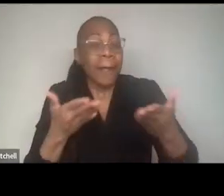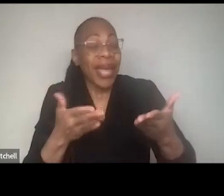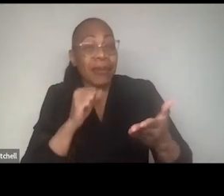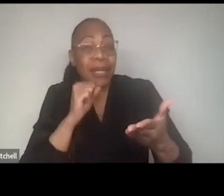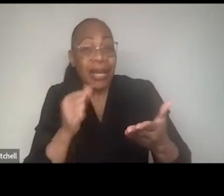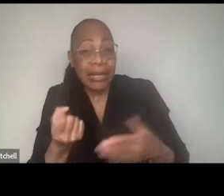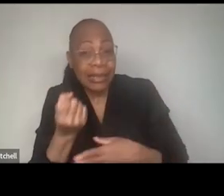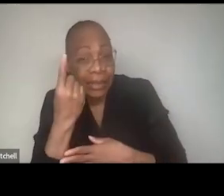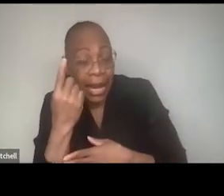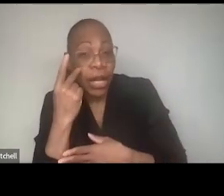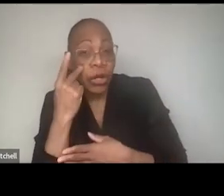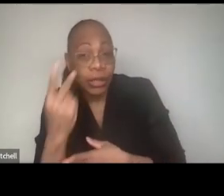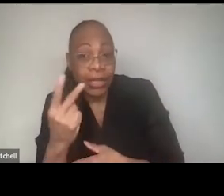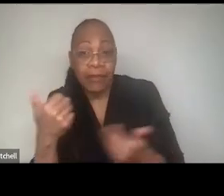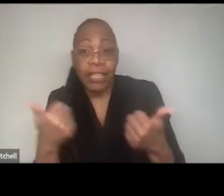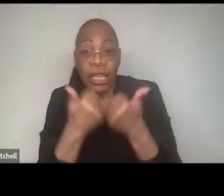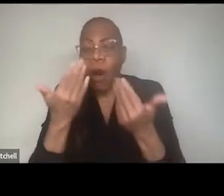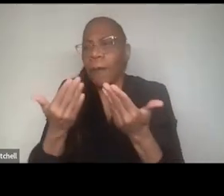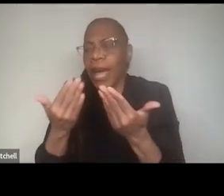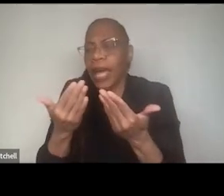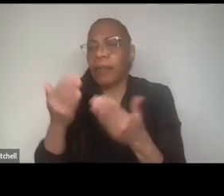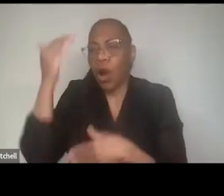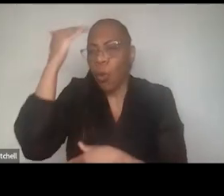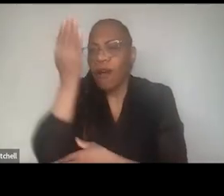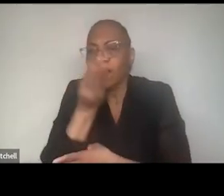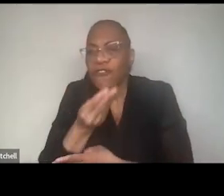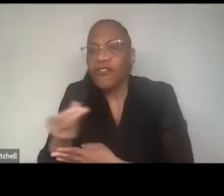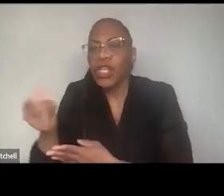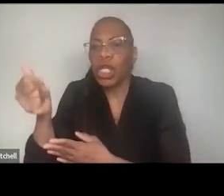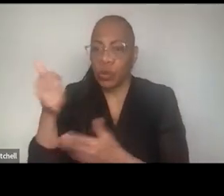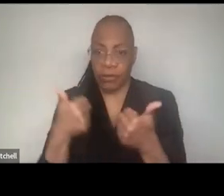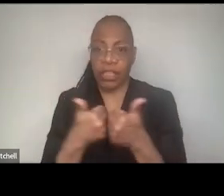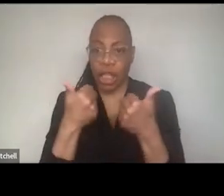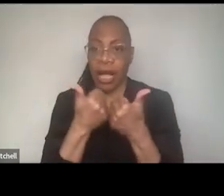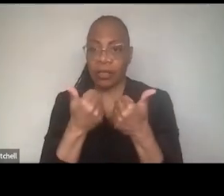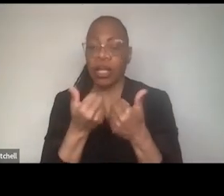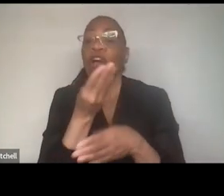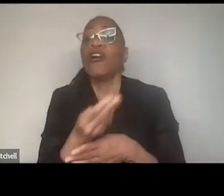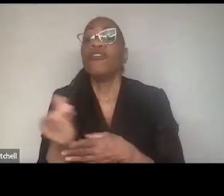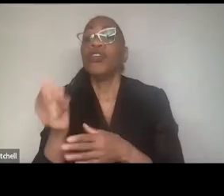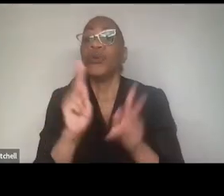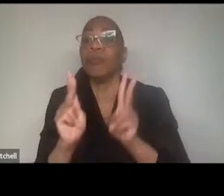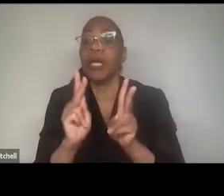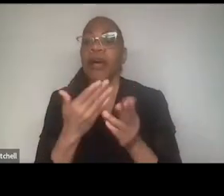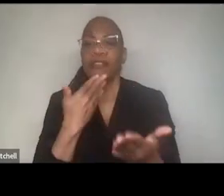o tal vez solo sean conscientes de algunos de sus desafíos. Nuevamente, muchas personas tienen una conciencia bastante buena cuando su memoria ha sido afectada,